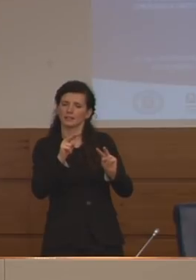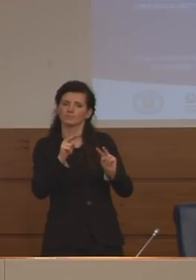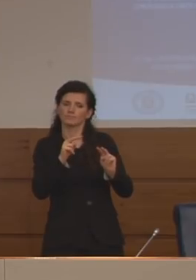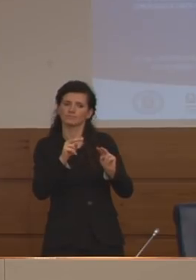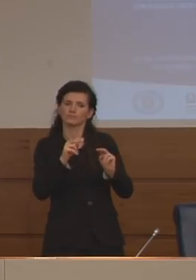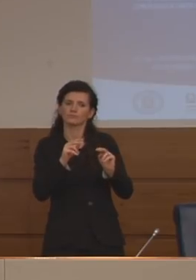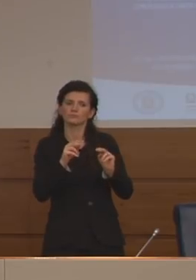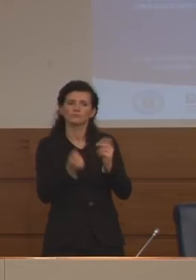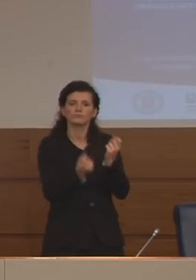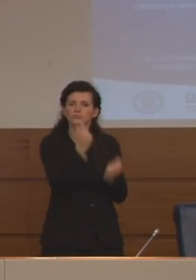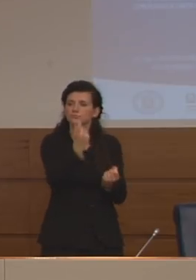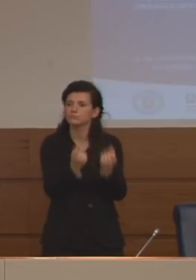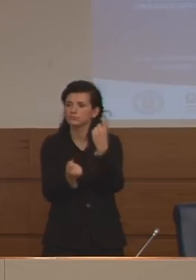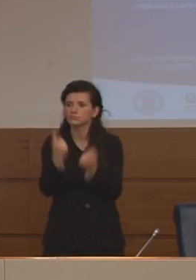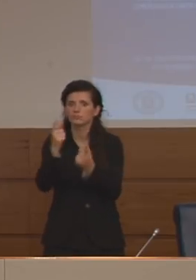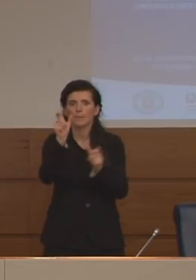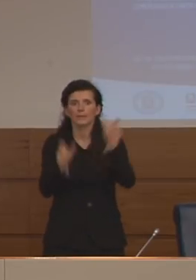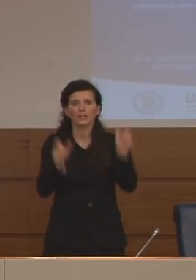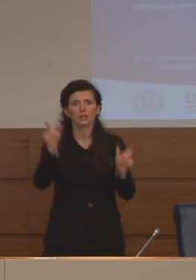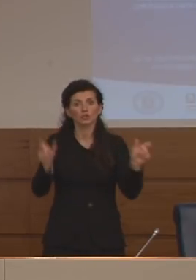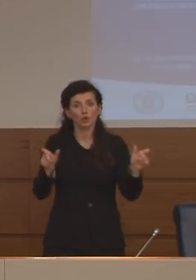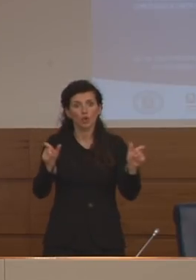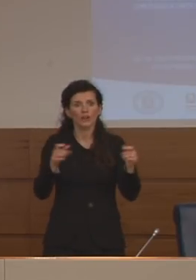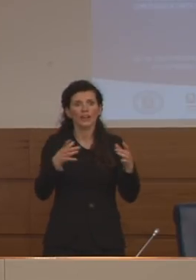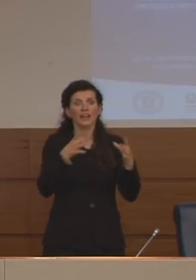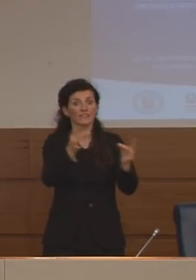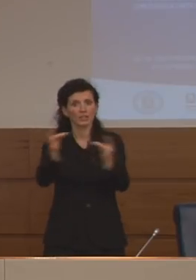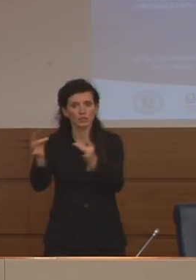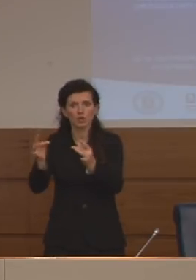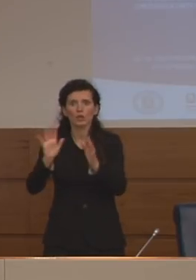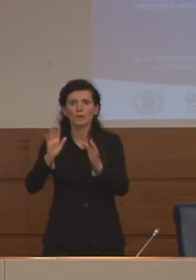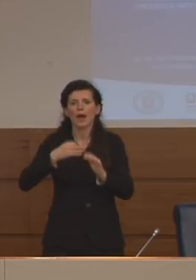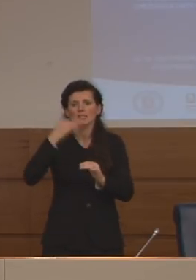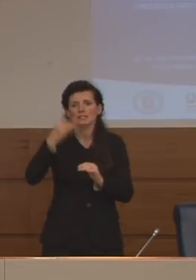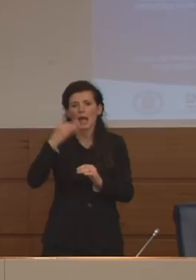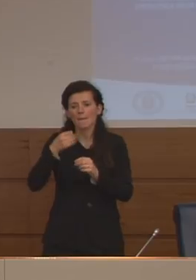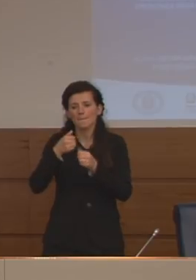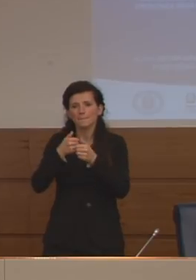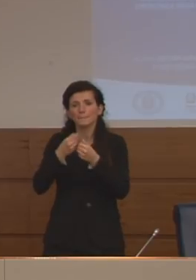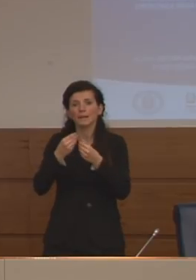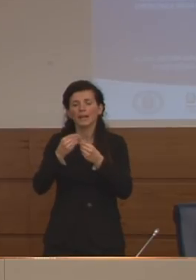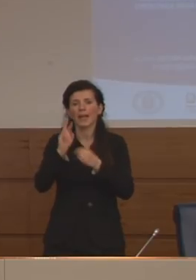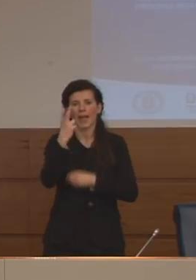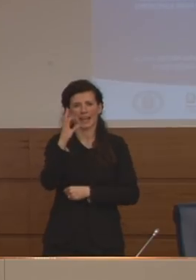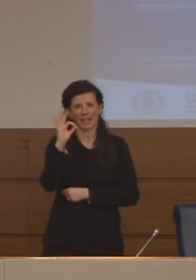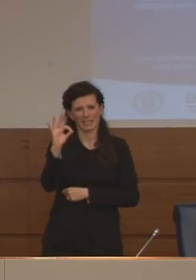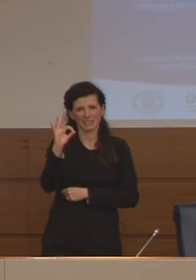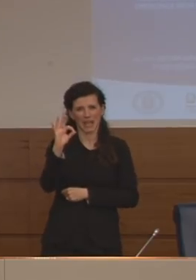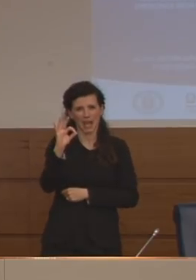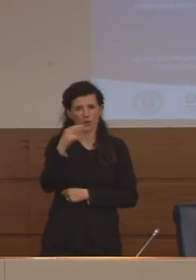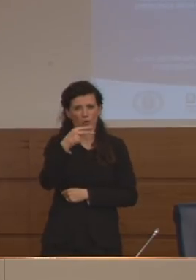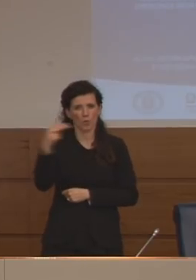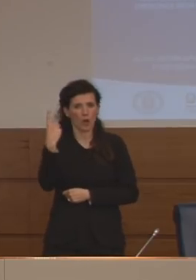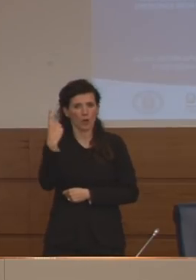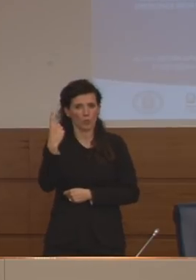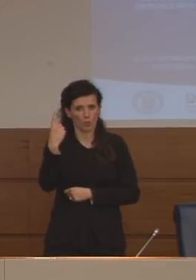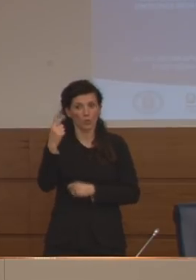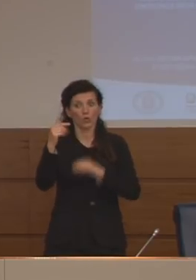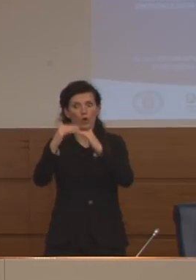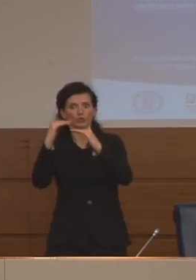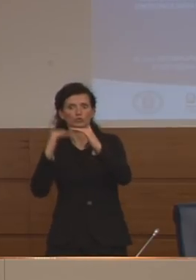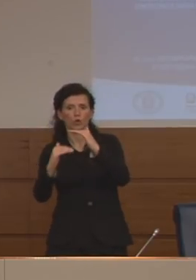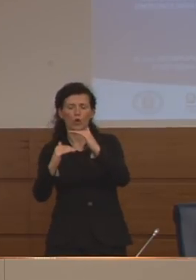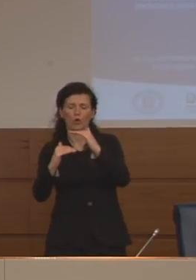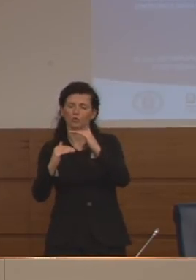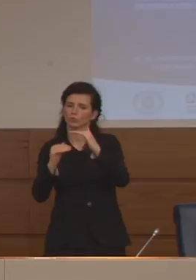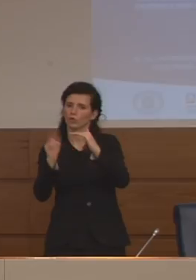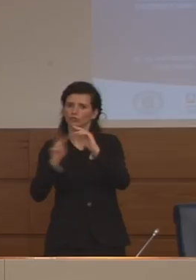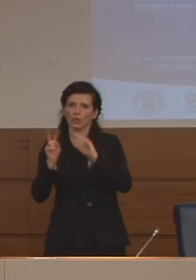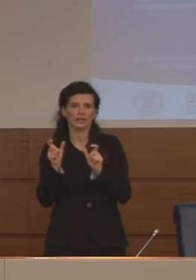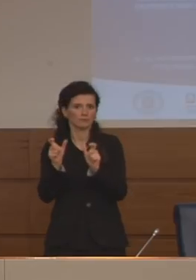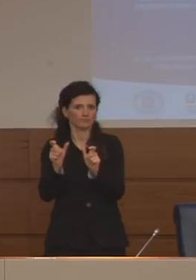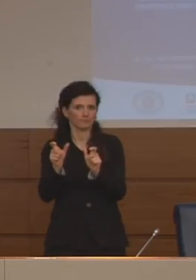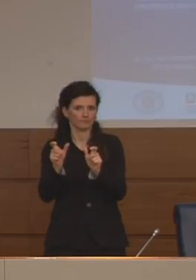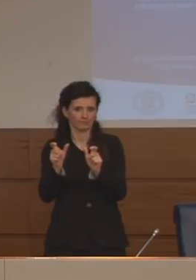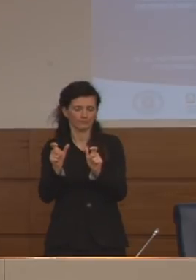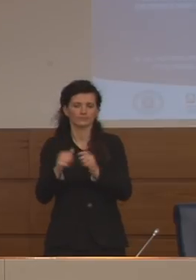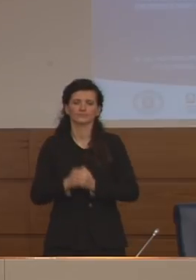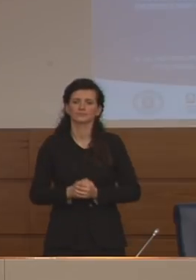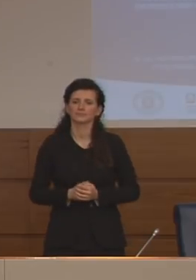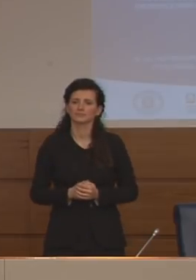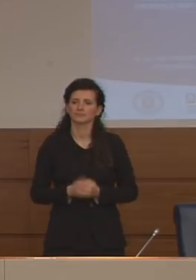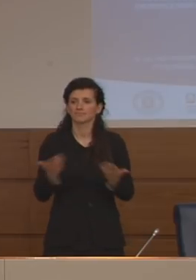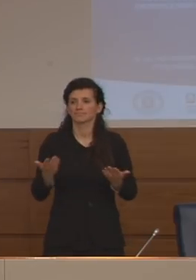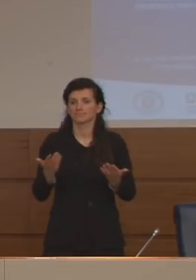sotto la soglia del famoso R-0 uguale a 1, ma soprattutto contenerle al massimo possibile. Mi fermo.